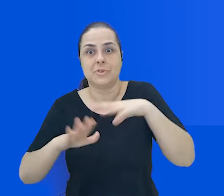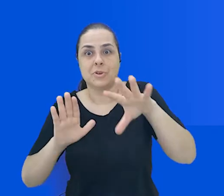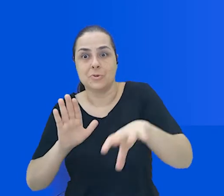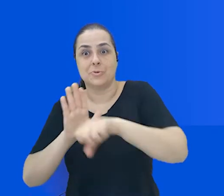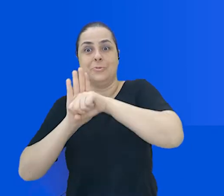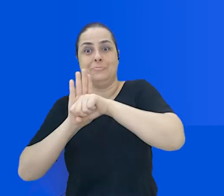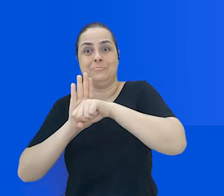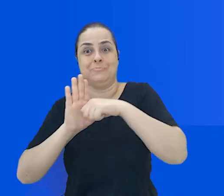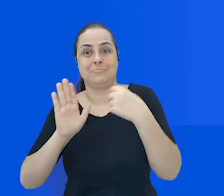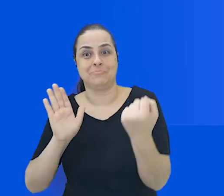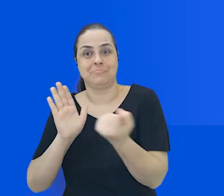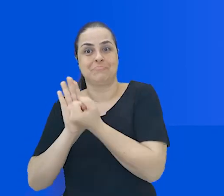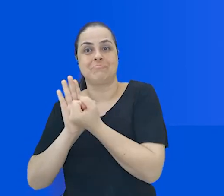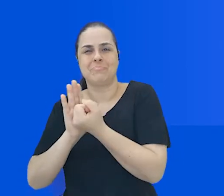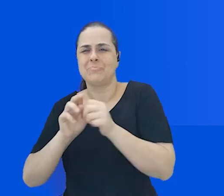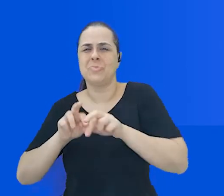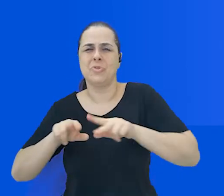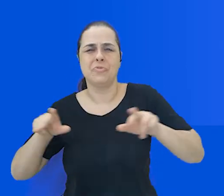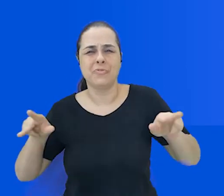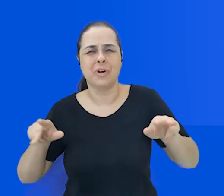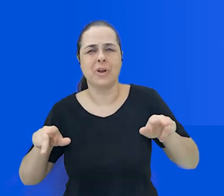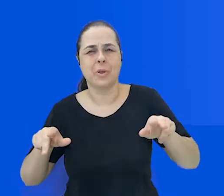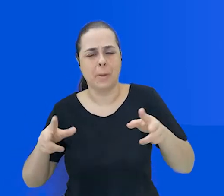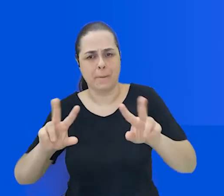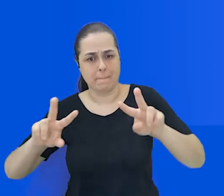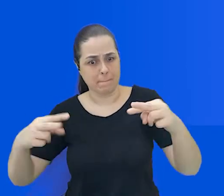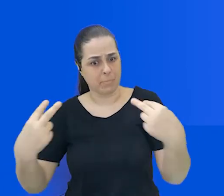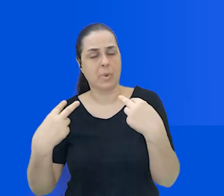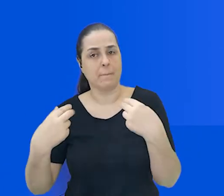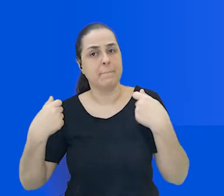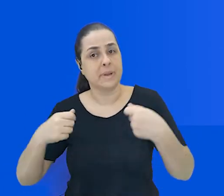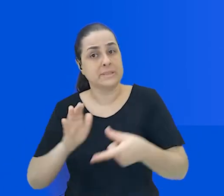Então acho que o reconhecimento nasce da nossa humildade, de entender